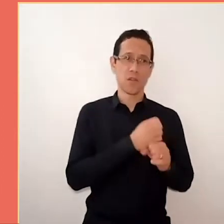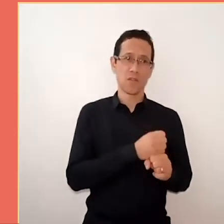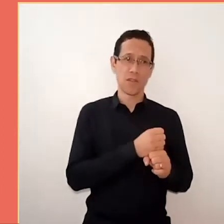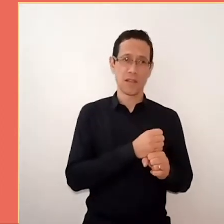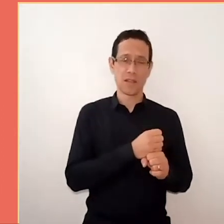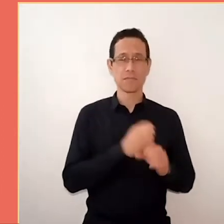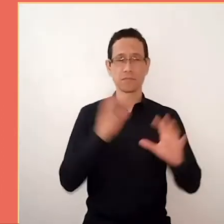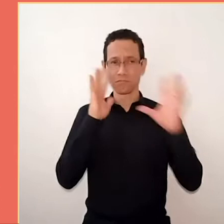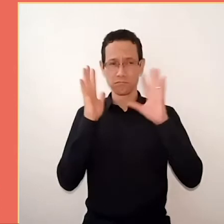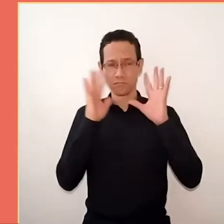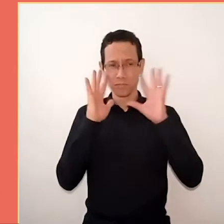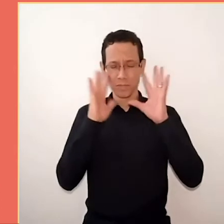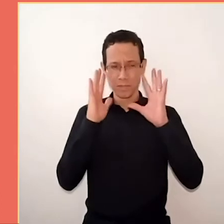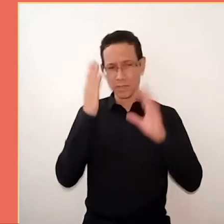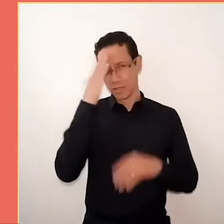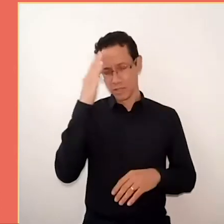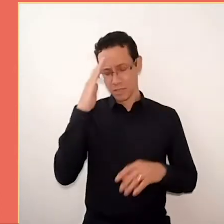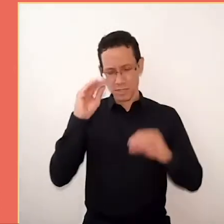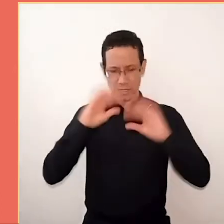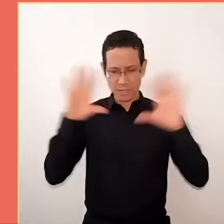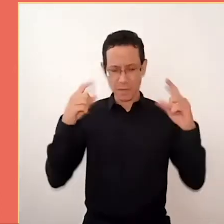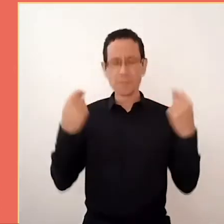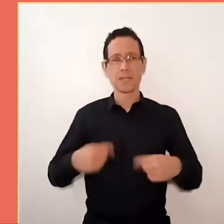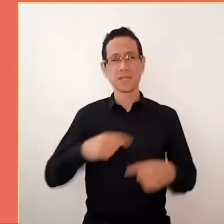porque autonomia não quer dizer ausência de regra,